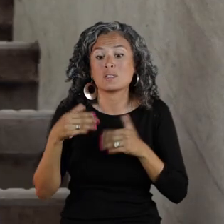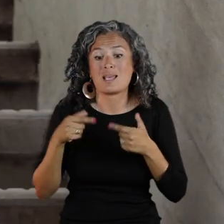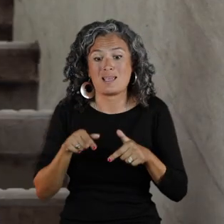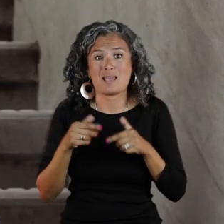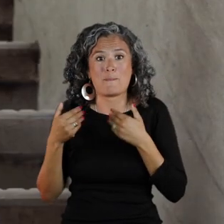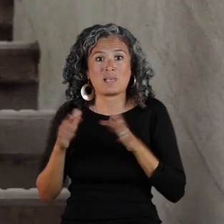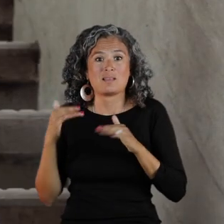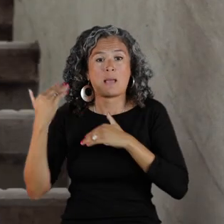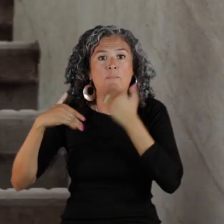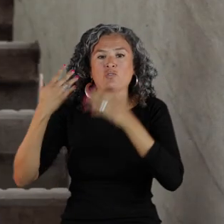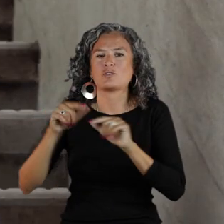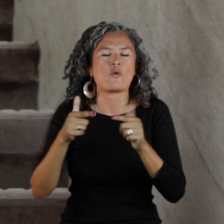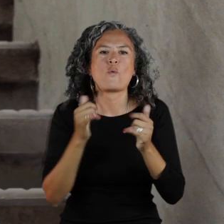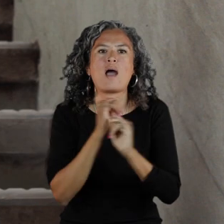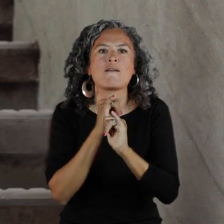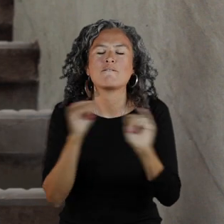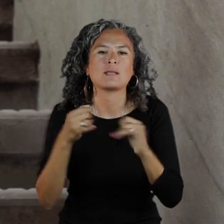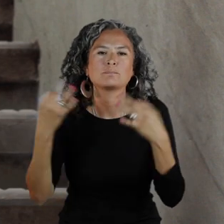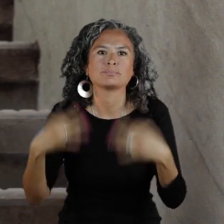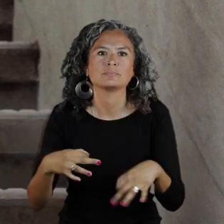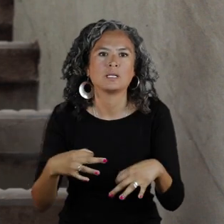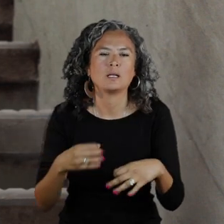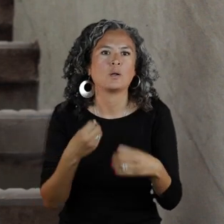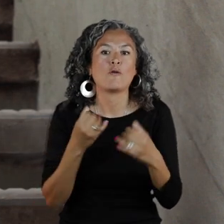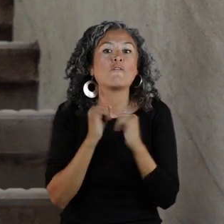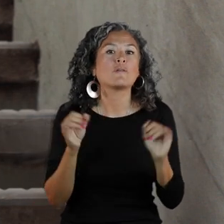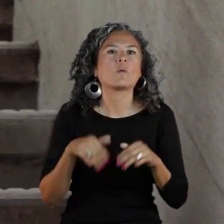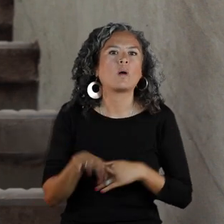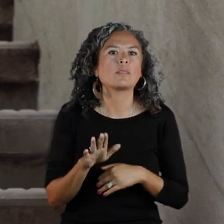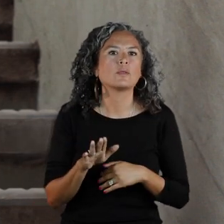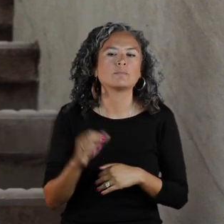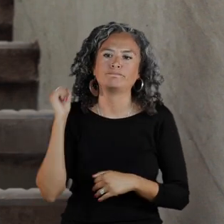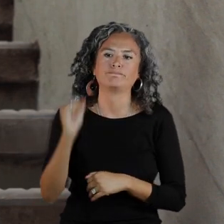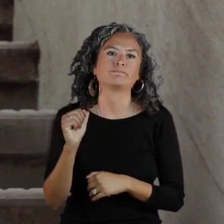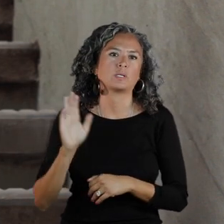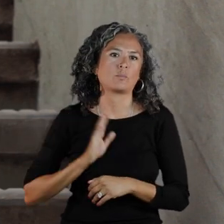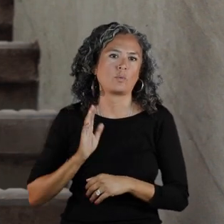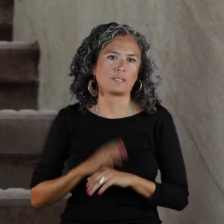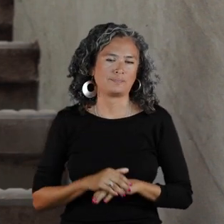termina si no hay un final...